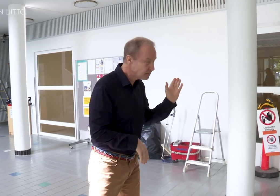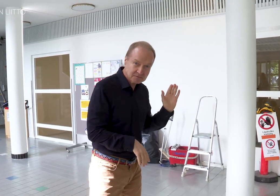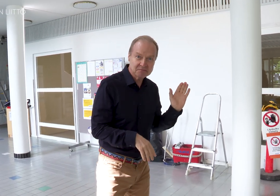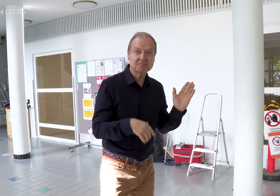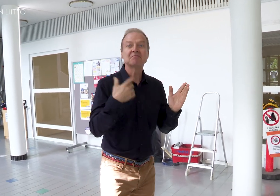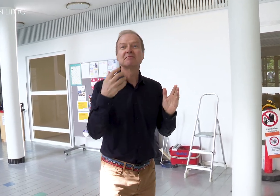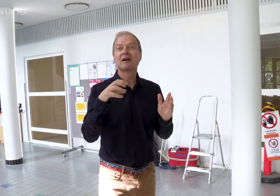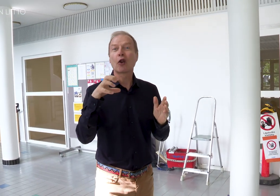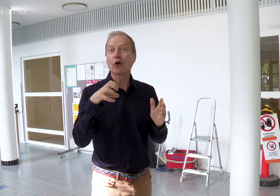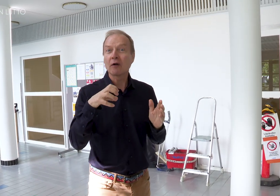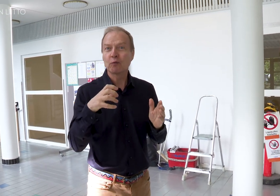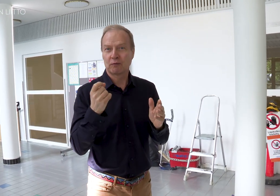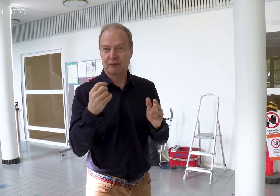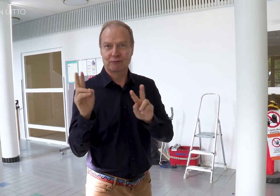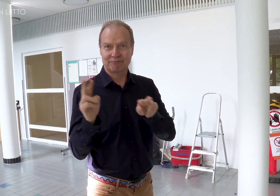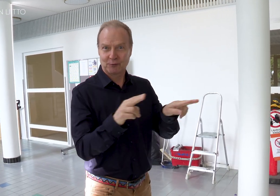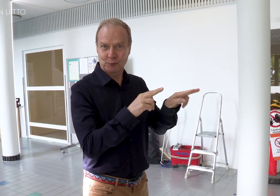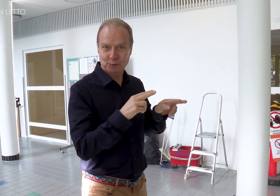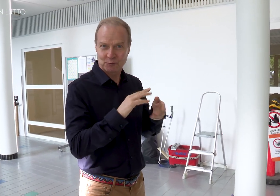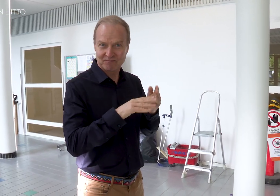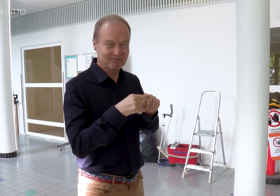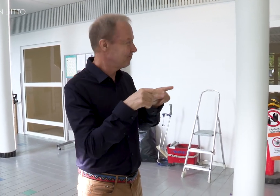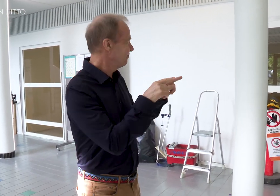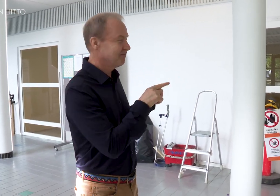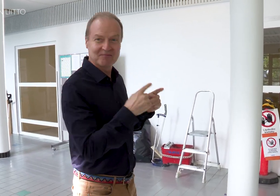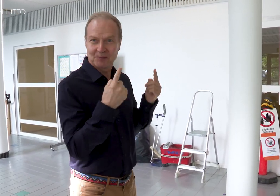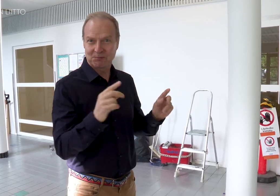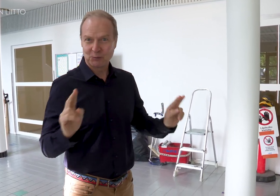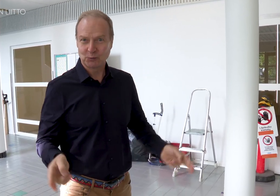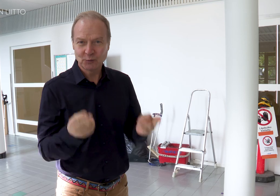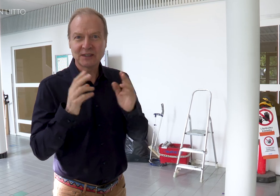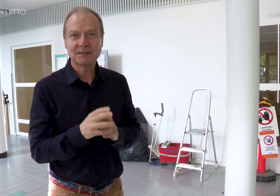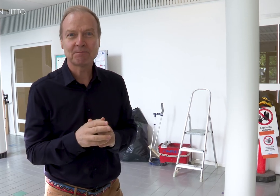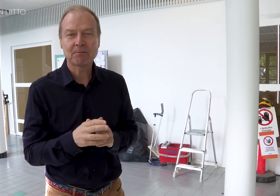Lokakuussa pääsee tutustumaan uuteen näyttelyyn.